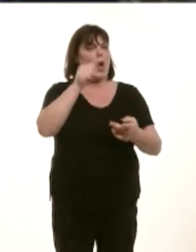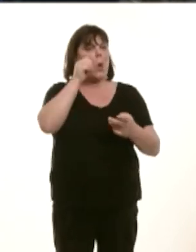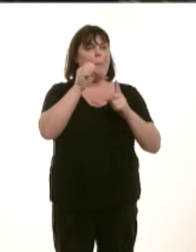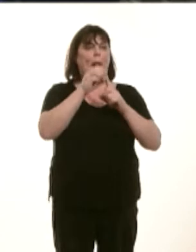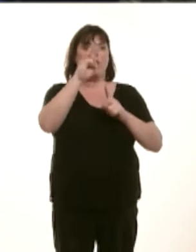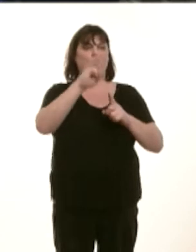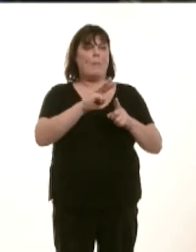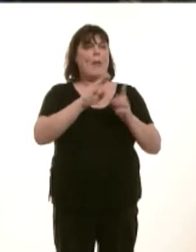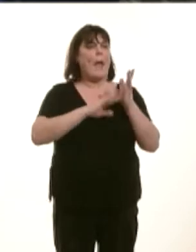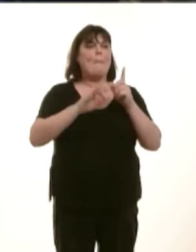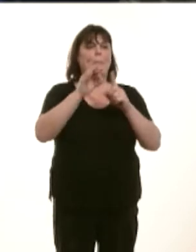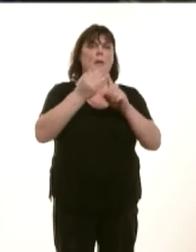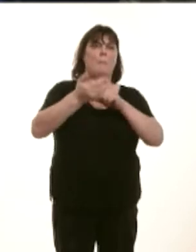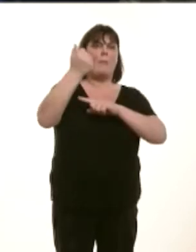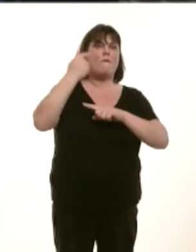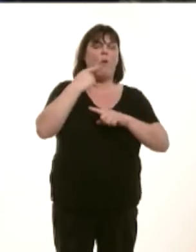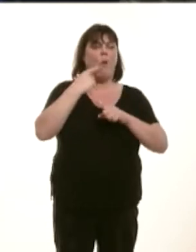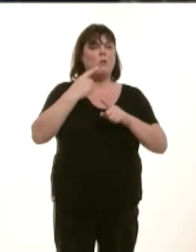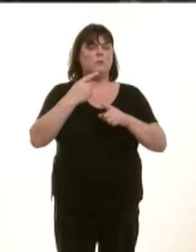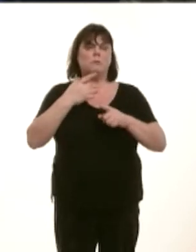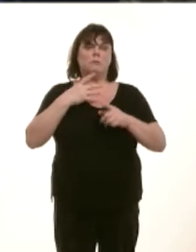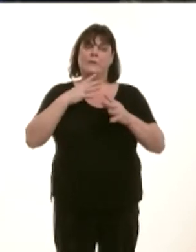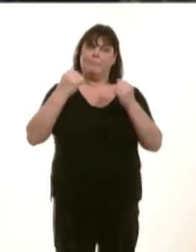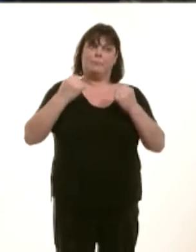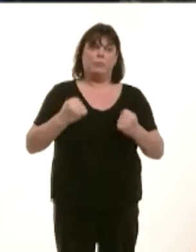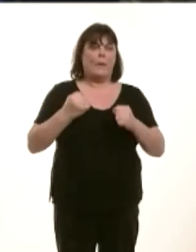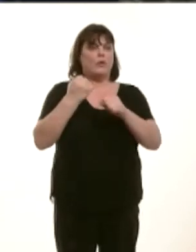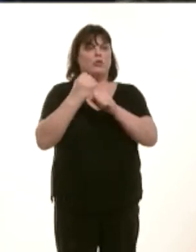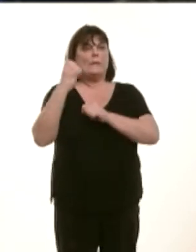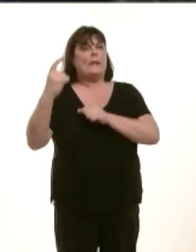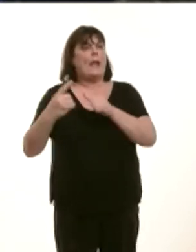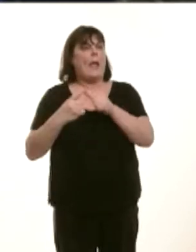ysgrifennu at y Gweinidog perthnasol yn San Steffan yn eu hannog nhw i fabwysiadu yr argymhellion